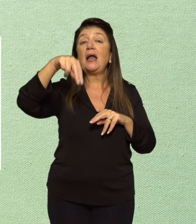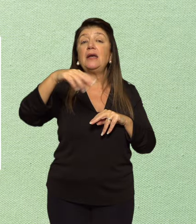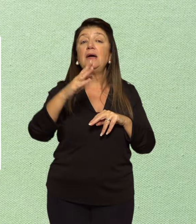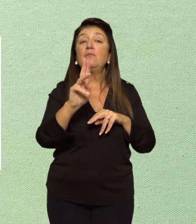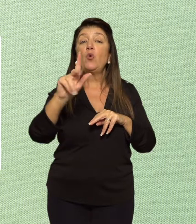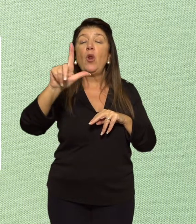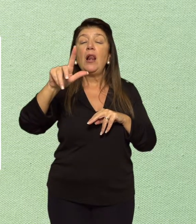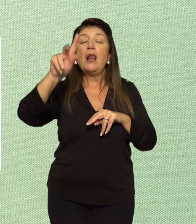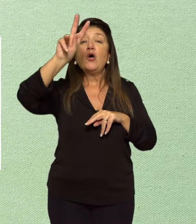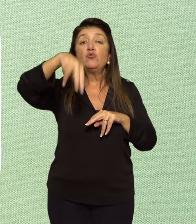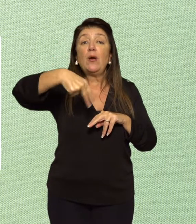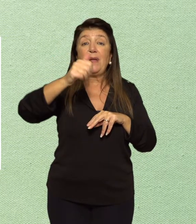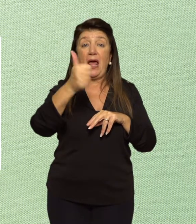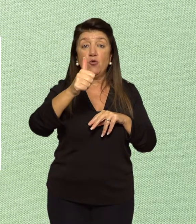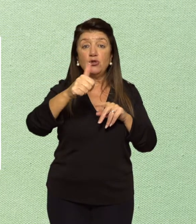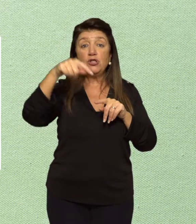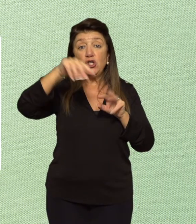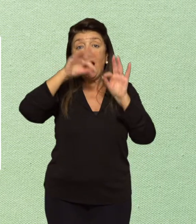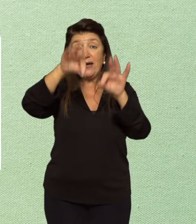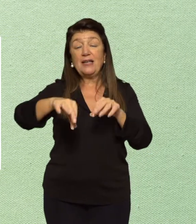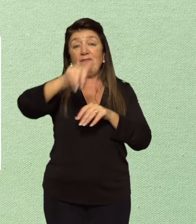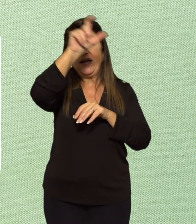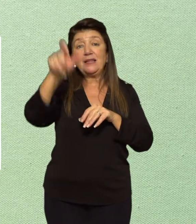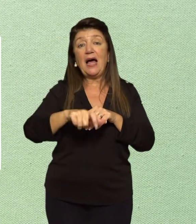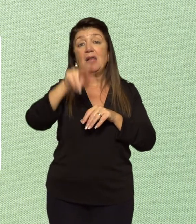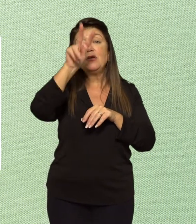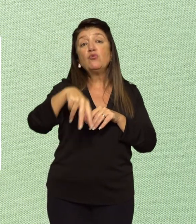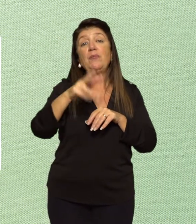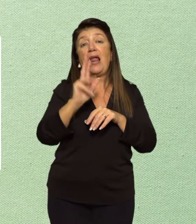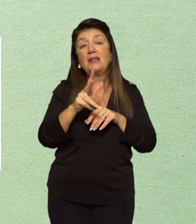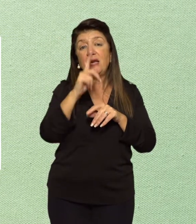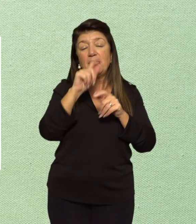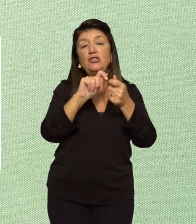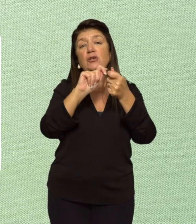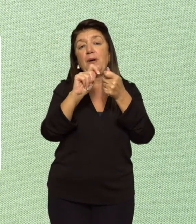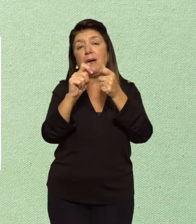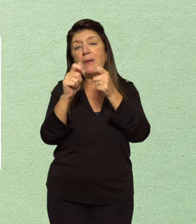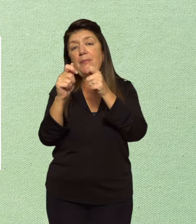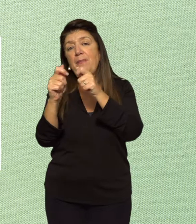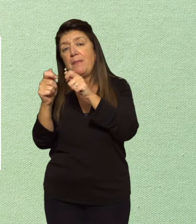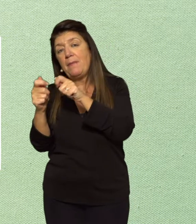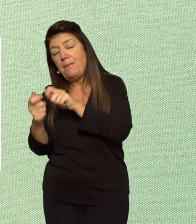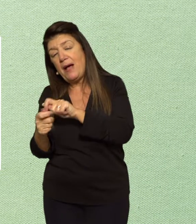nel 2013 ea essa seguono una serie di modifiche normative che vanno ad adeguare il nostro sistema